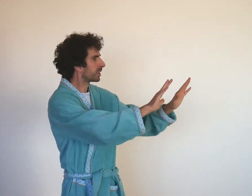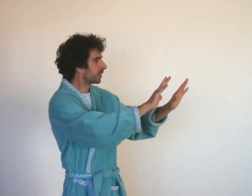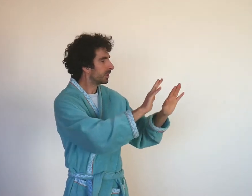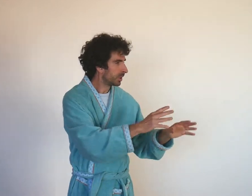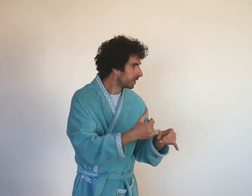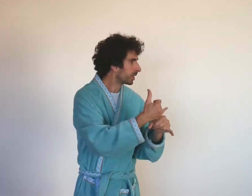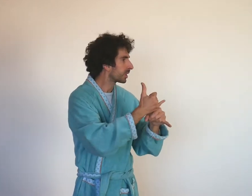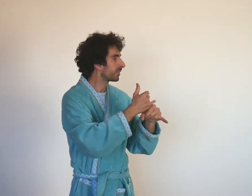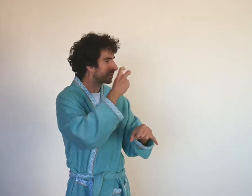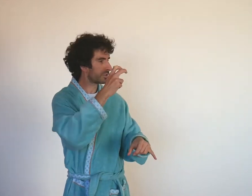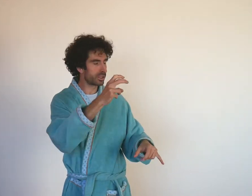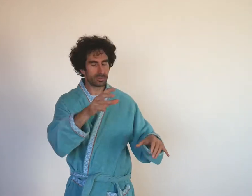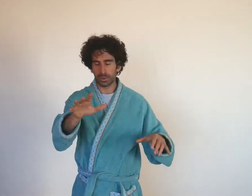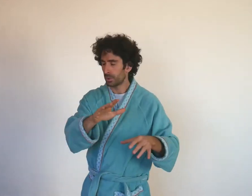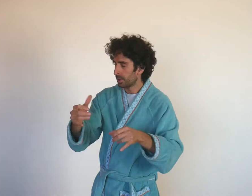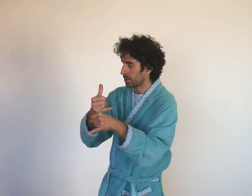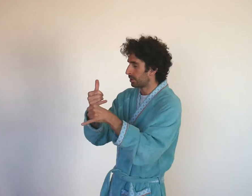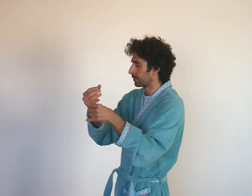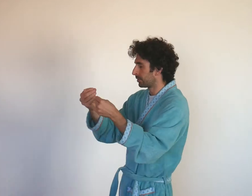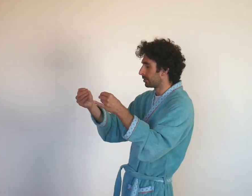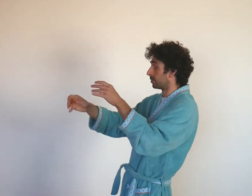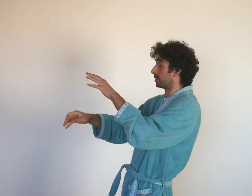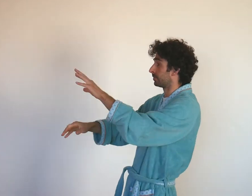Attends, je vais chercher le café. Il est où le café ?